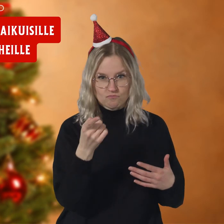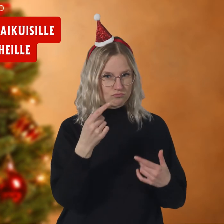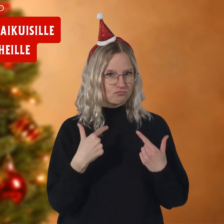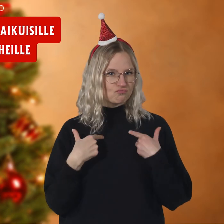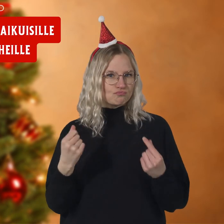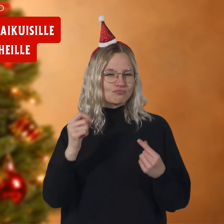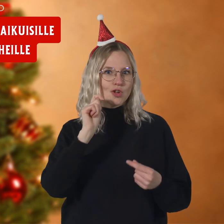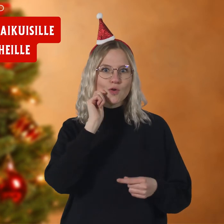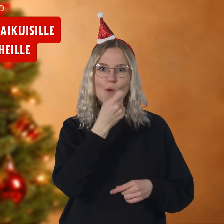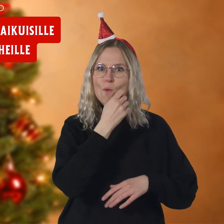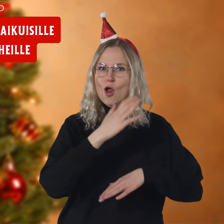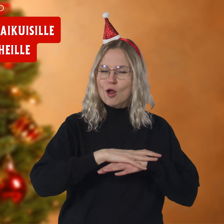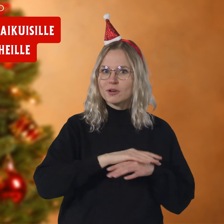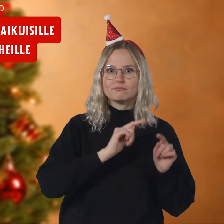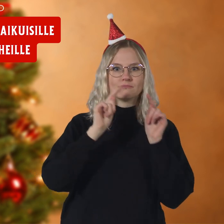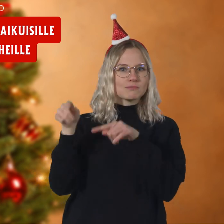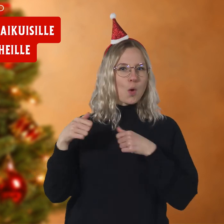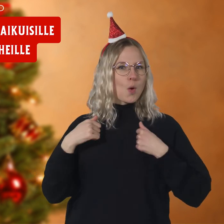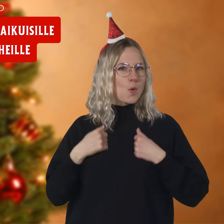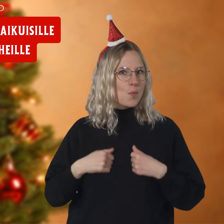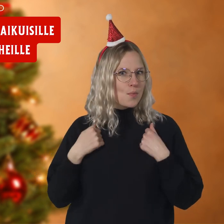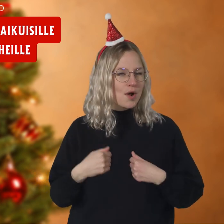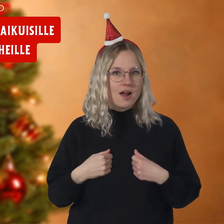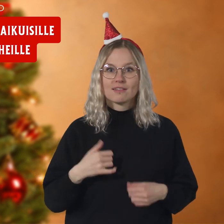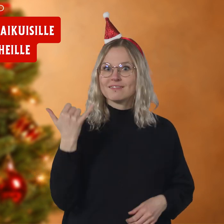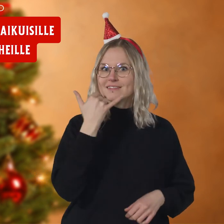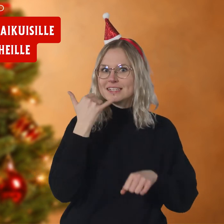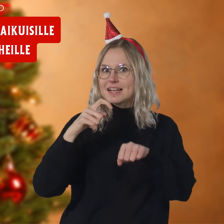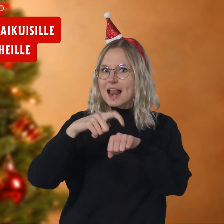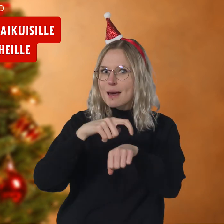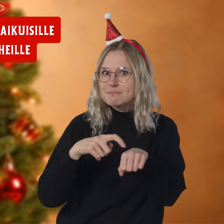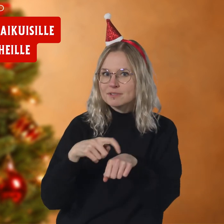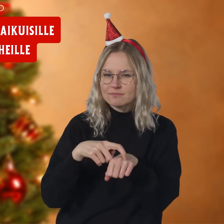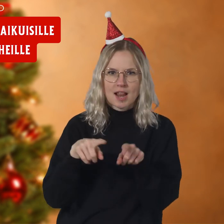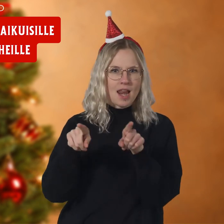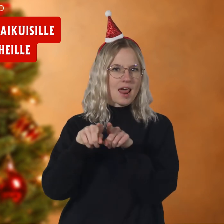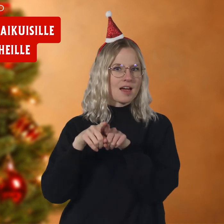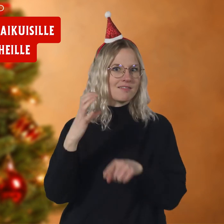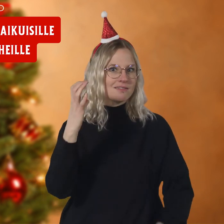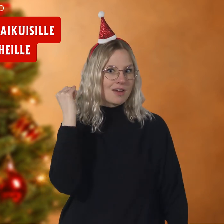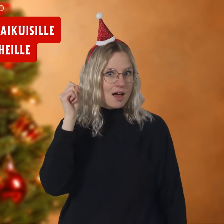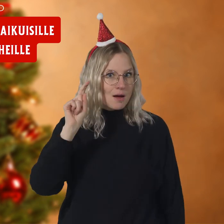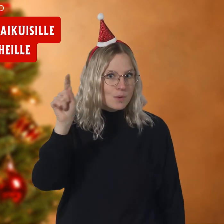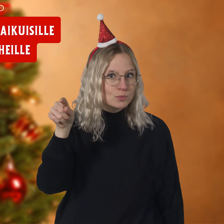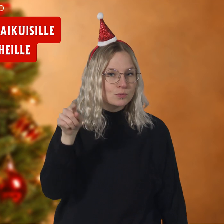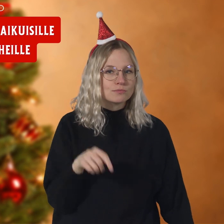Kiinnostaisiko joululoma Leppävirran kylpylähotelli Vesileppiksessä?